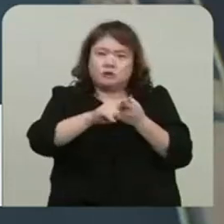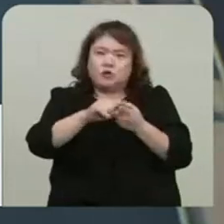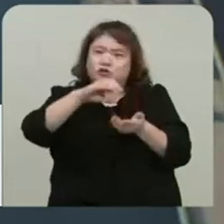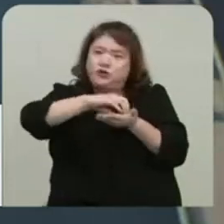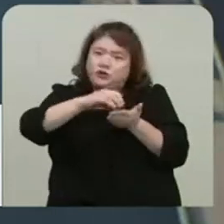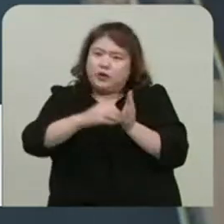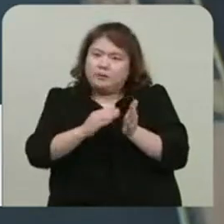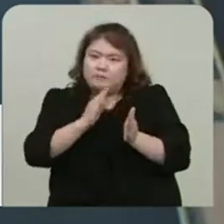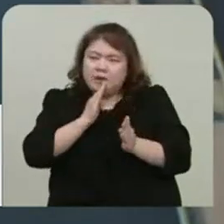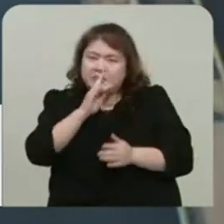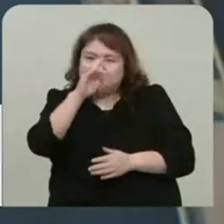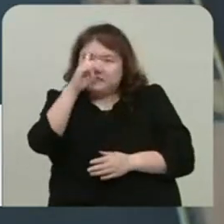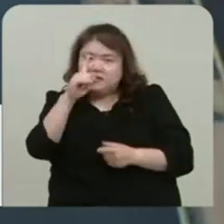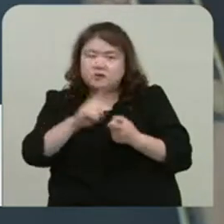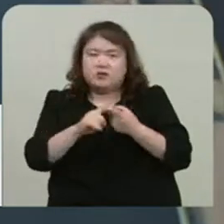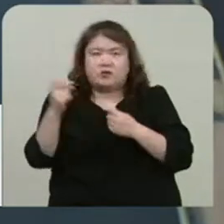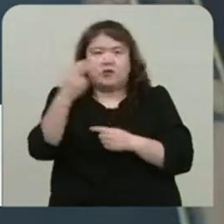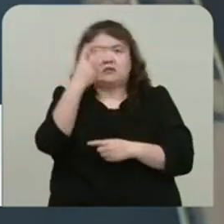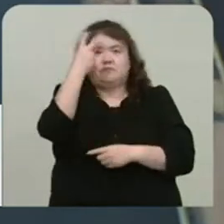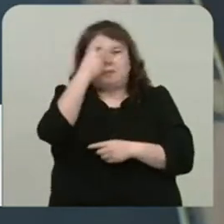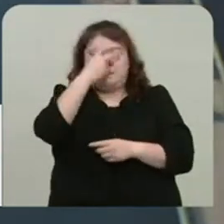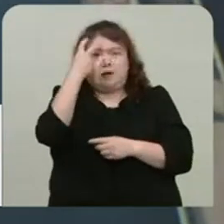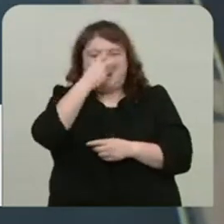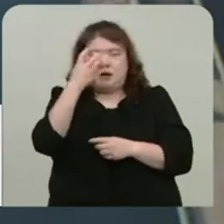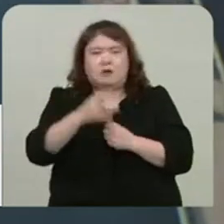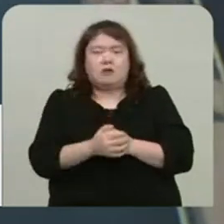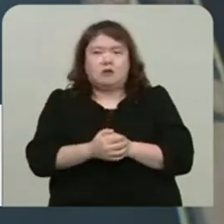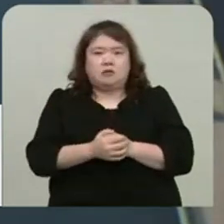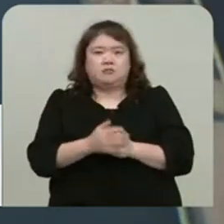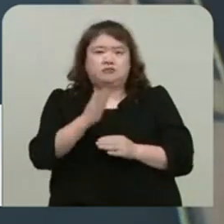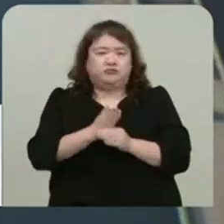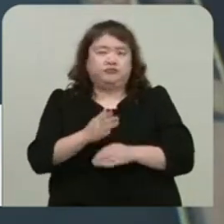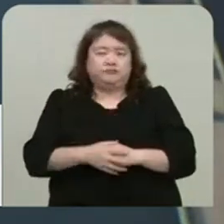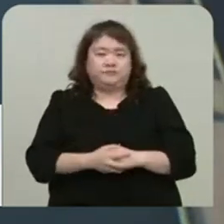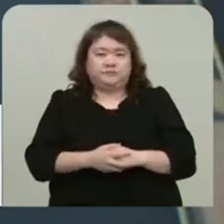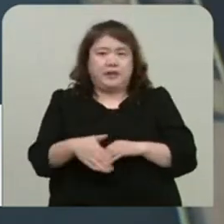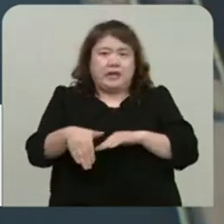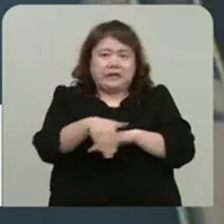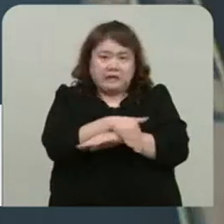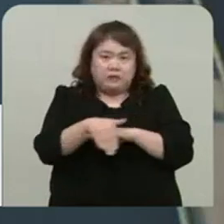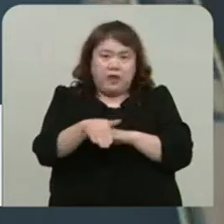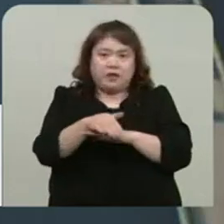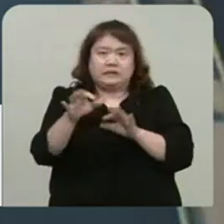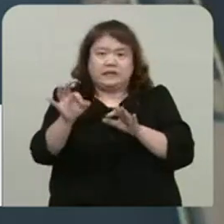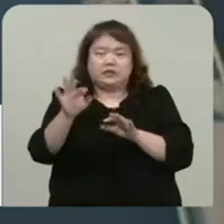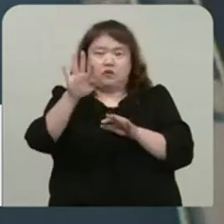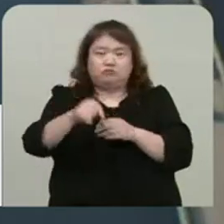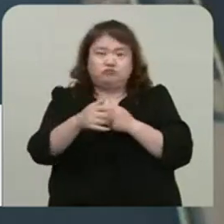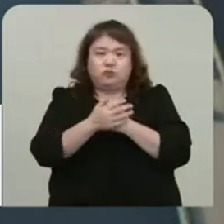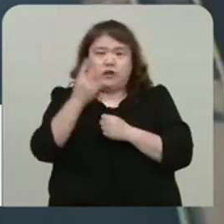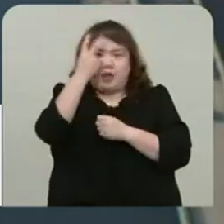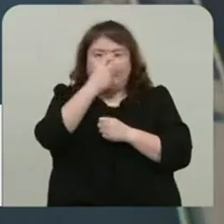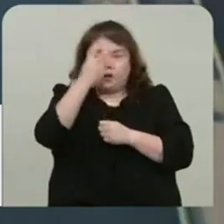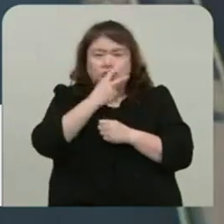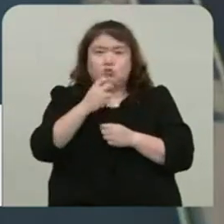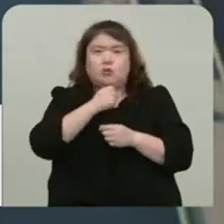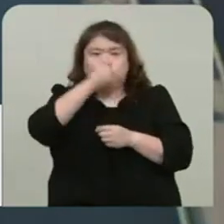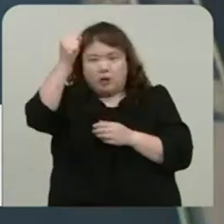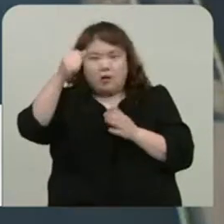보겠다며 검증단을 꾸려 운영에 들어갔습니다. 기획재정부의 예비타당성 조사 를 통과해 이미 시행 중인 사업을